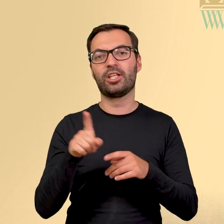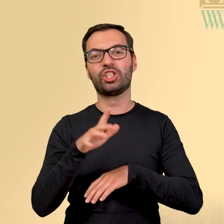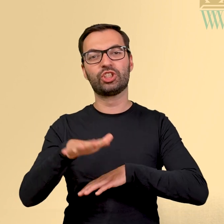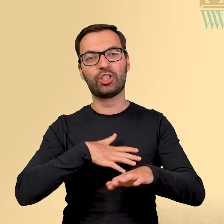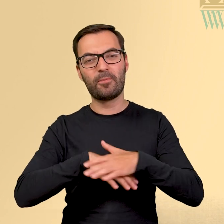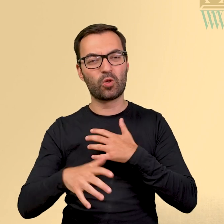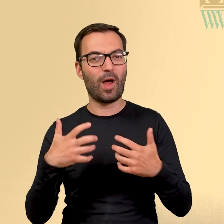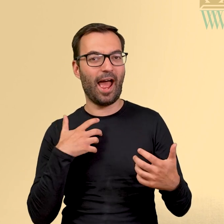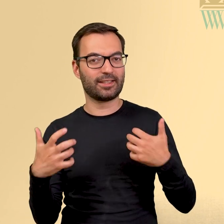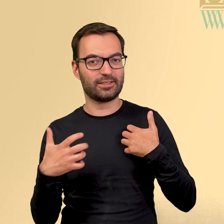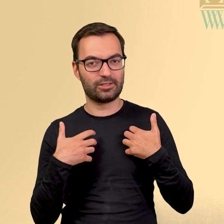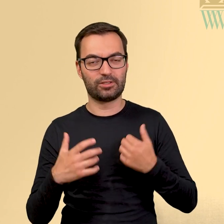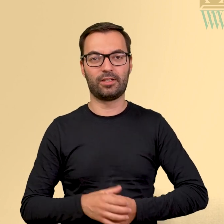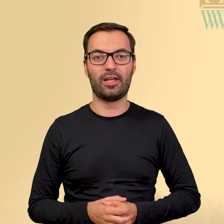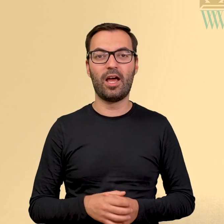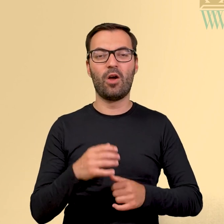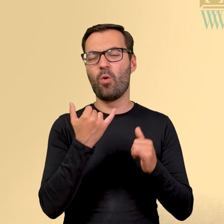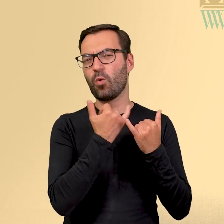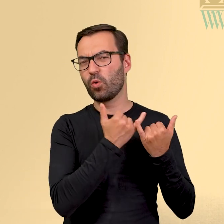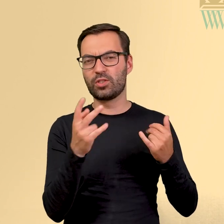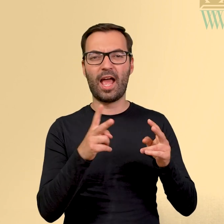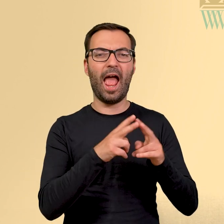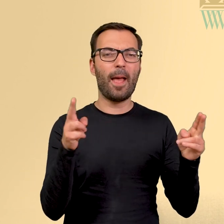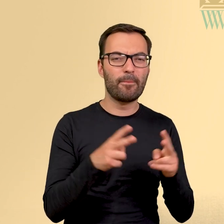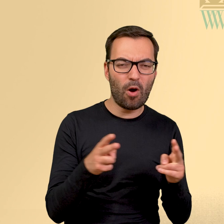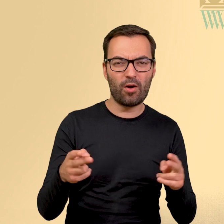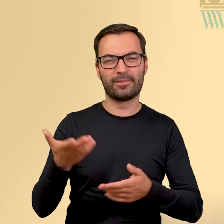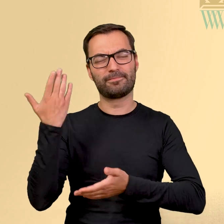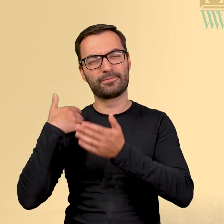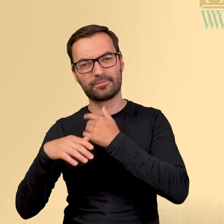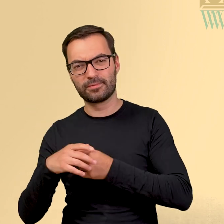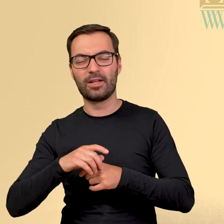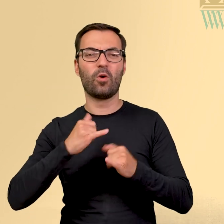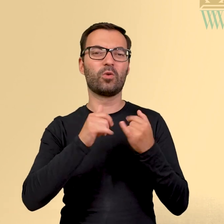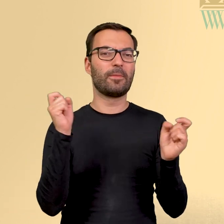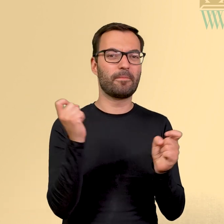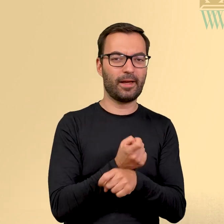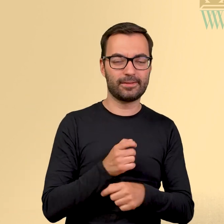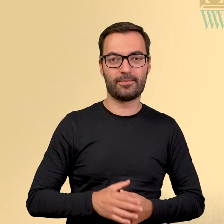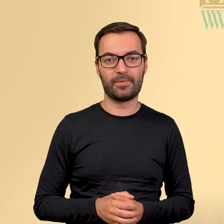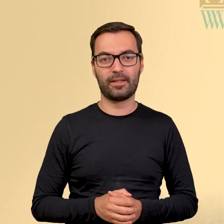graficznej oraz rzemiosła artystycznego, pochodzące z różnych epok i krajów.